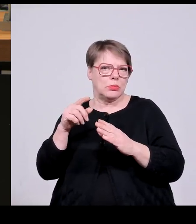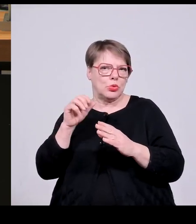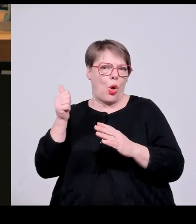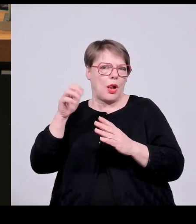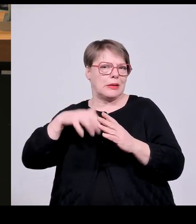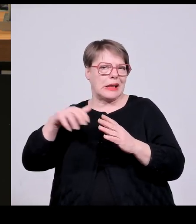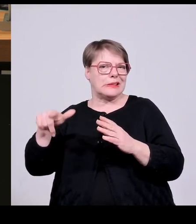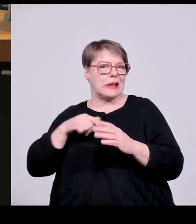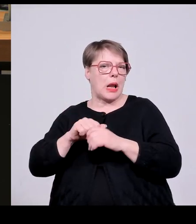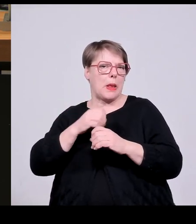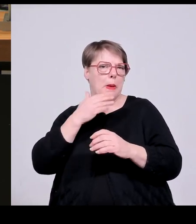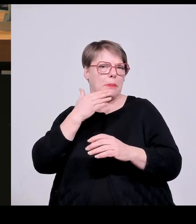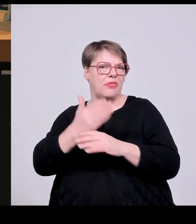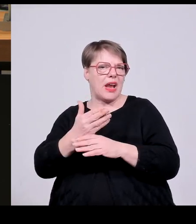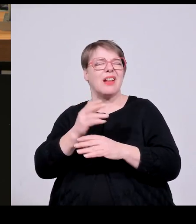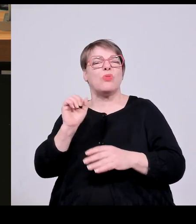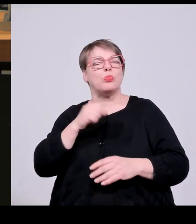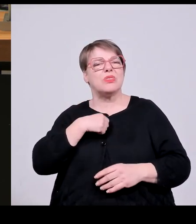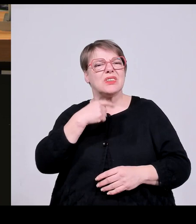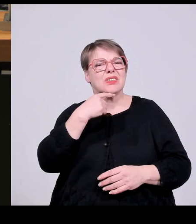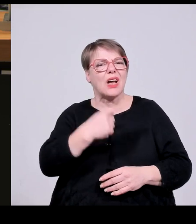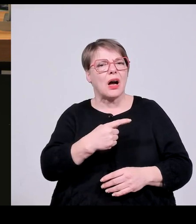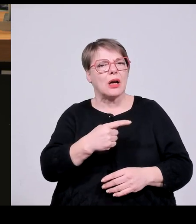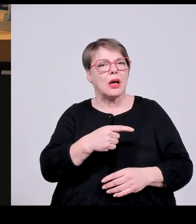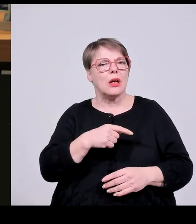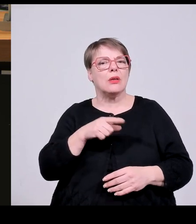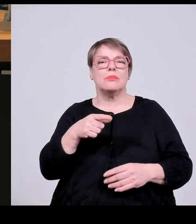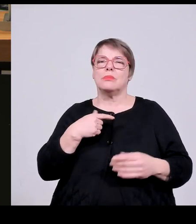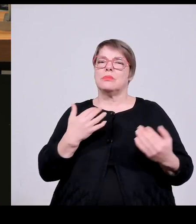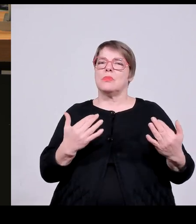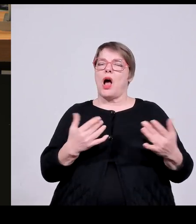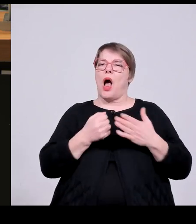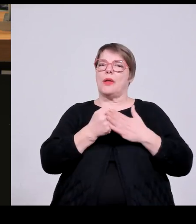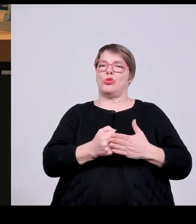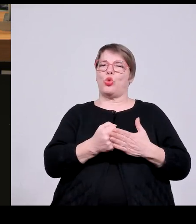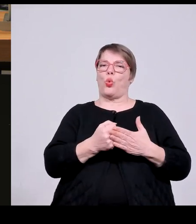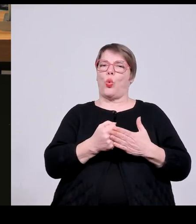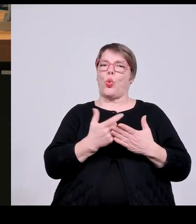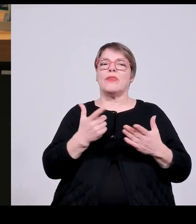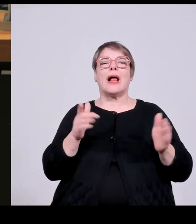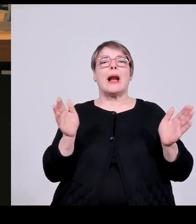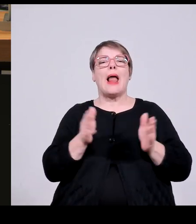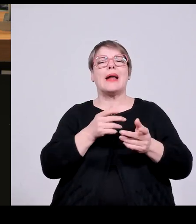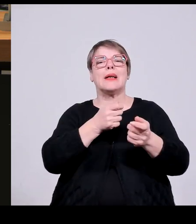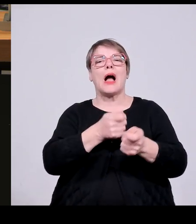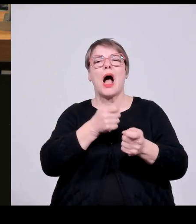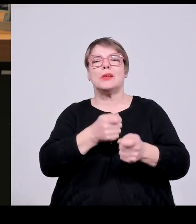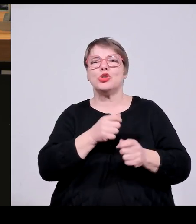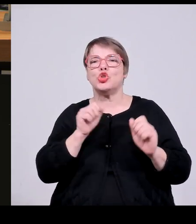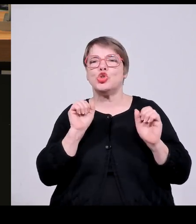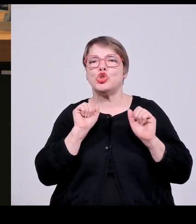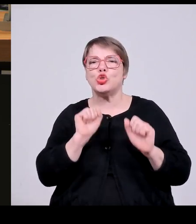Raumverteilung in der Stadt sprechen. Da wundere ich mich schon, warum hier die Immo-Parteien eigentlich so gar nicht über